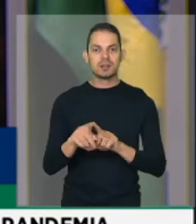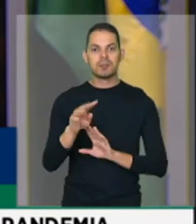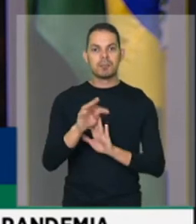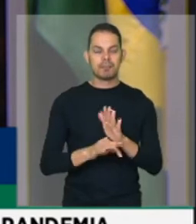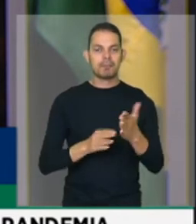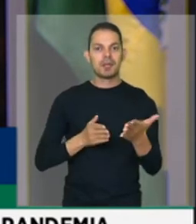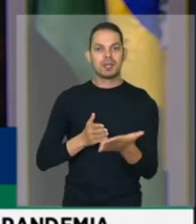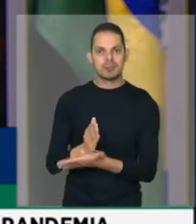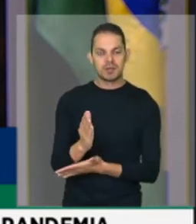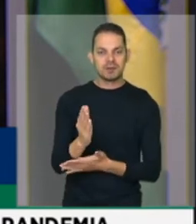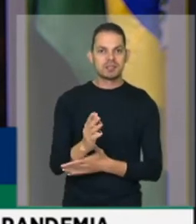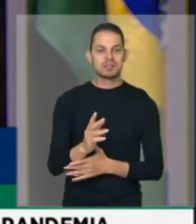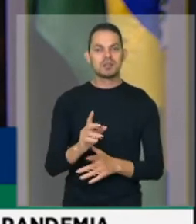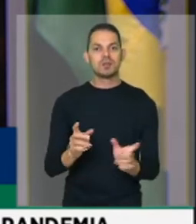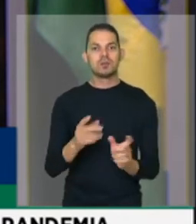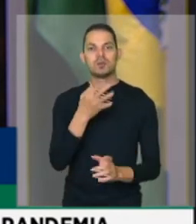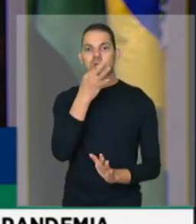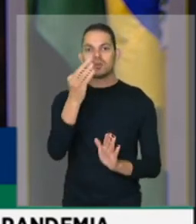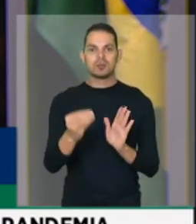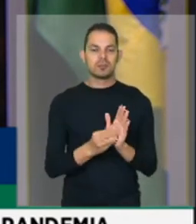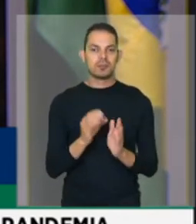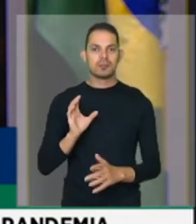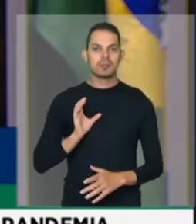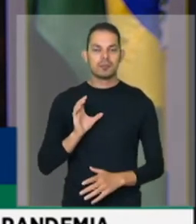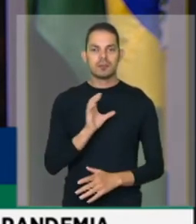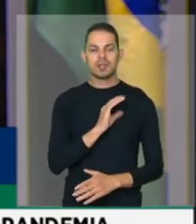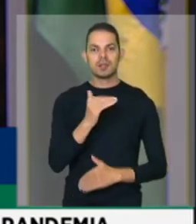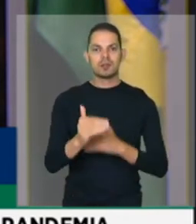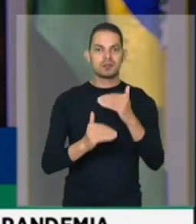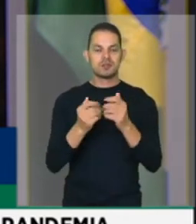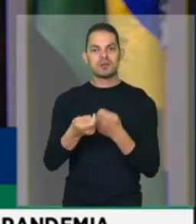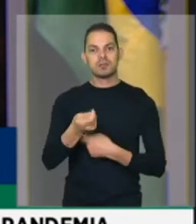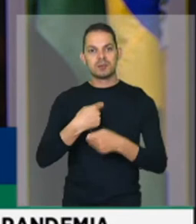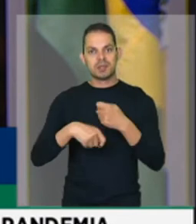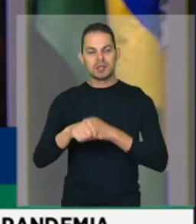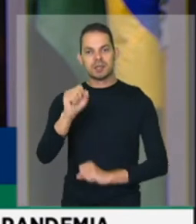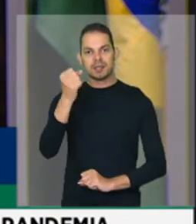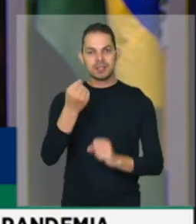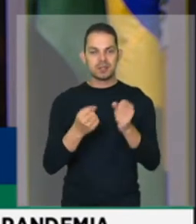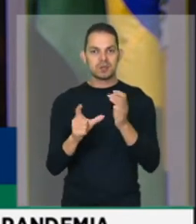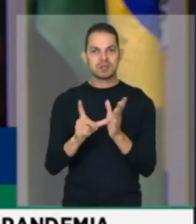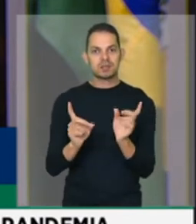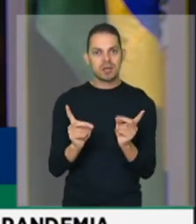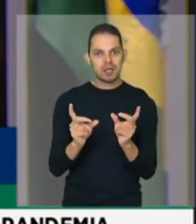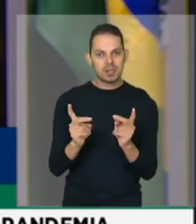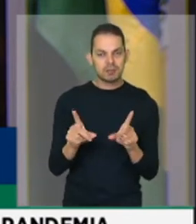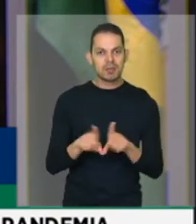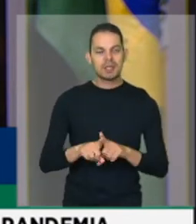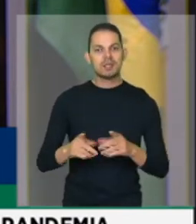NOS TERMOS DO PARECER DA COMISSÃO DE DESENVOLVIMENTO ECONÔMICO, INDÚSTRIA, COMÉRCIO E SERVIÇOS. PELA COMISSÃO DE CONSTITUIÇÃO,